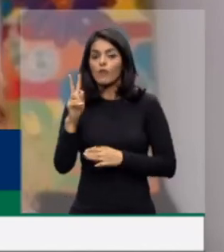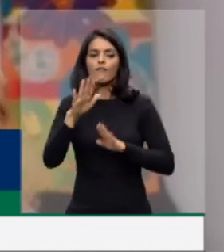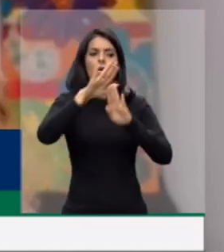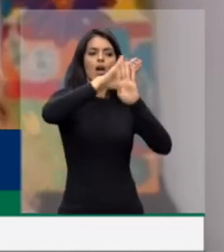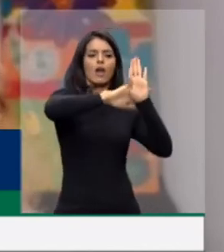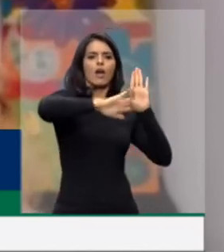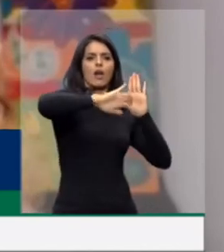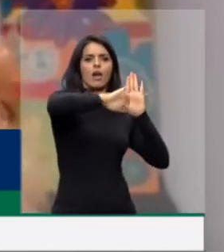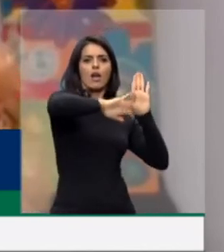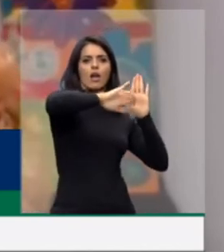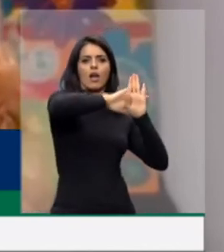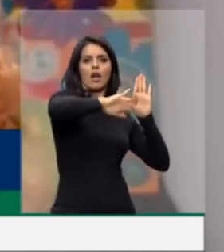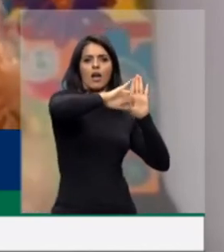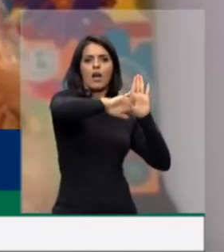PERGUNTANDO SE É SEGURO COMO É ISSO, POLITIZARAM, HOJE EU